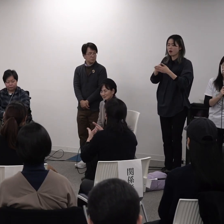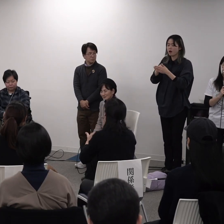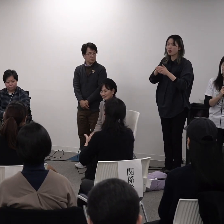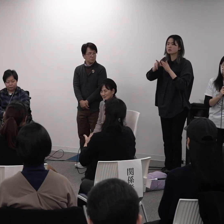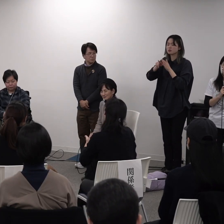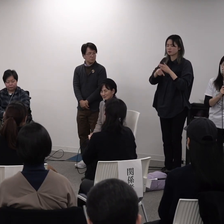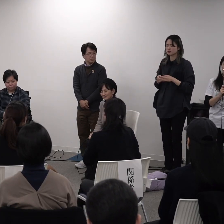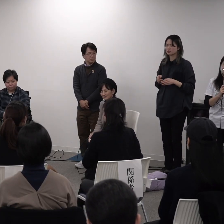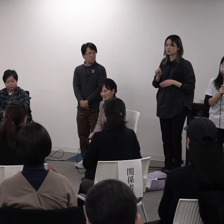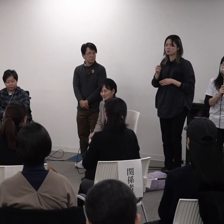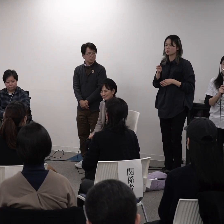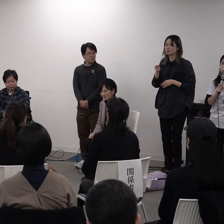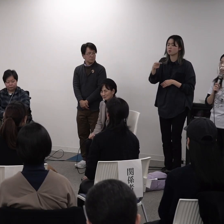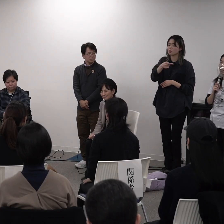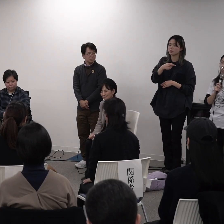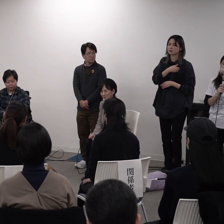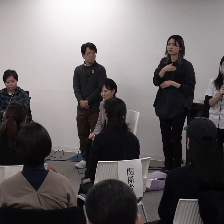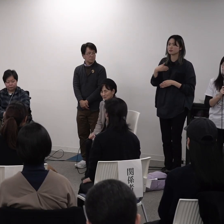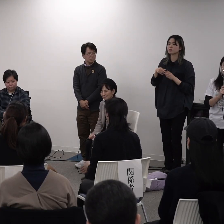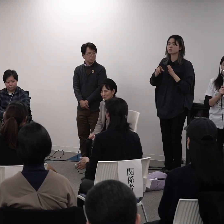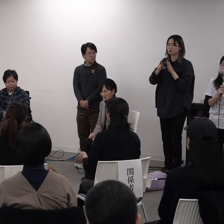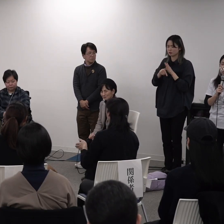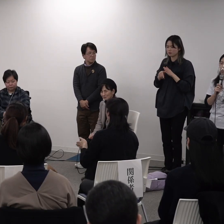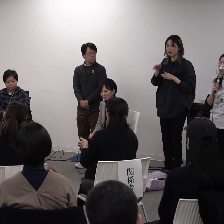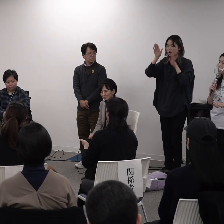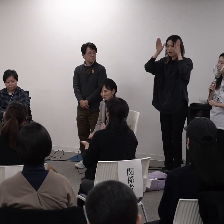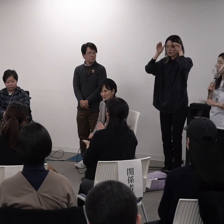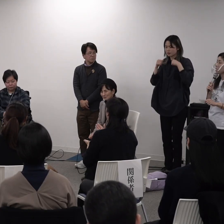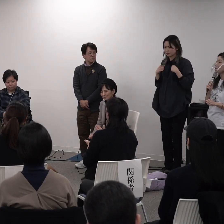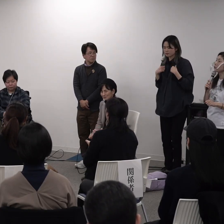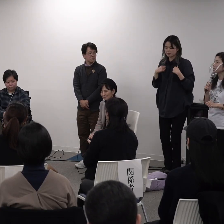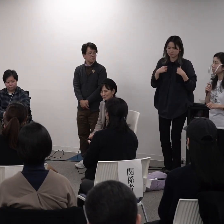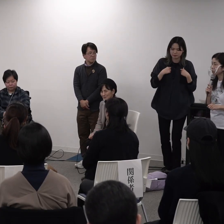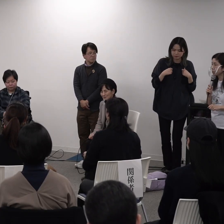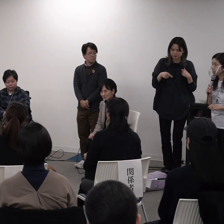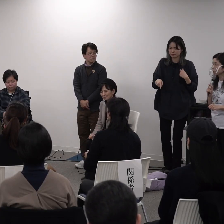ちょっと左に入れるよっていうときは左に少し身体を入れて止まってくれます